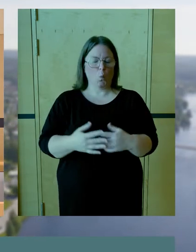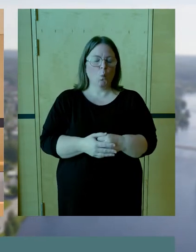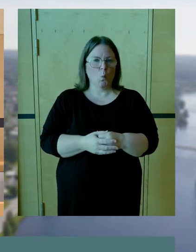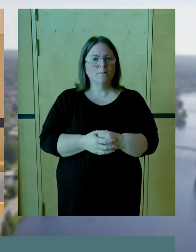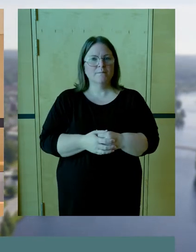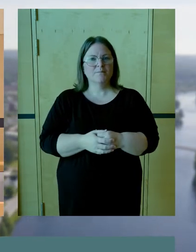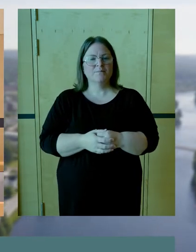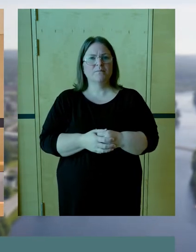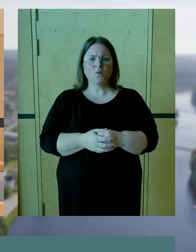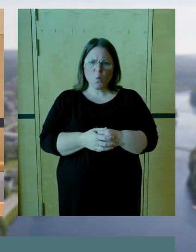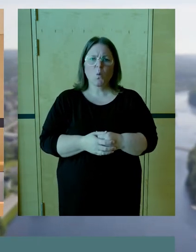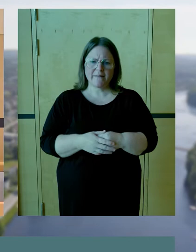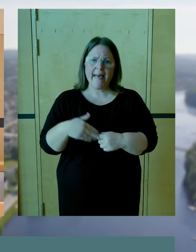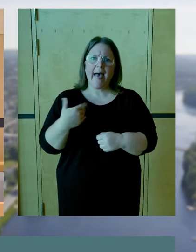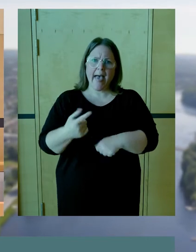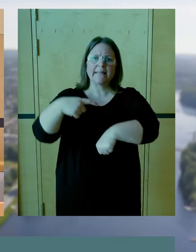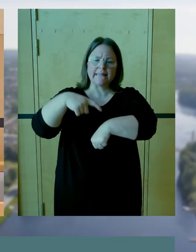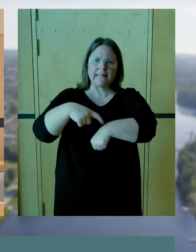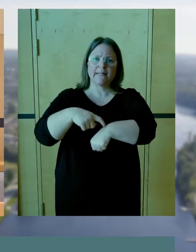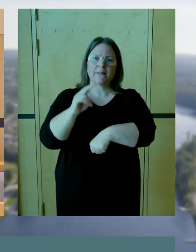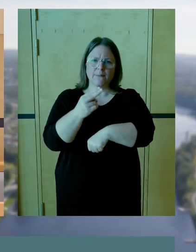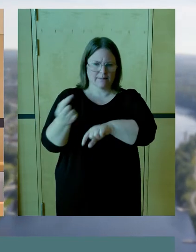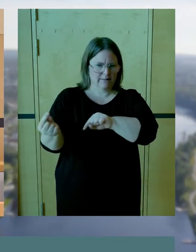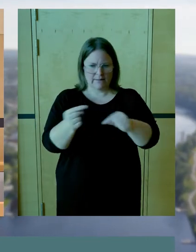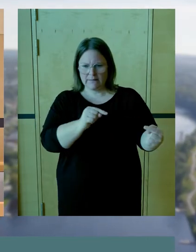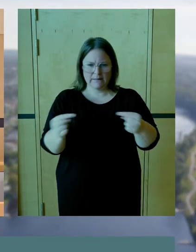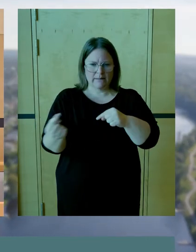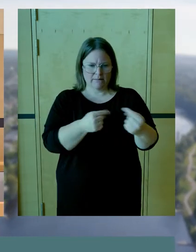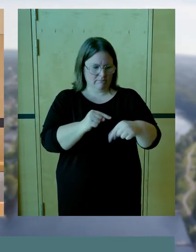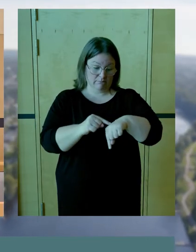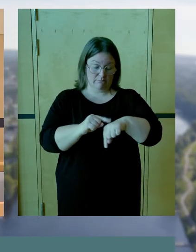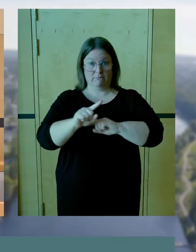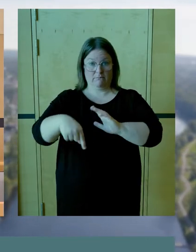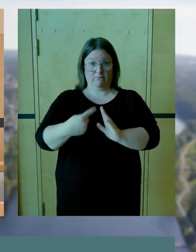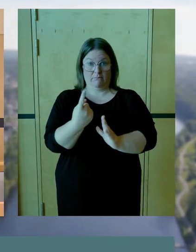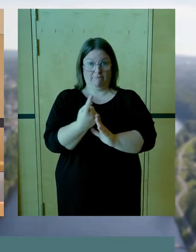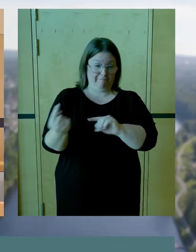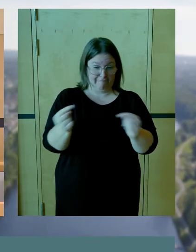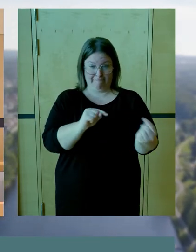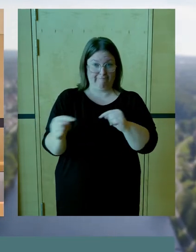På tid att vi Diskutera Jag förstår Så kan du berätta om Vad är en detalj